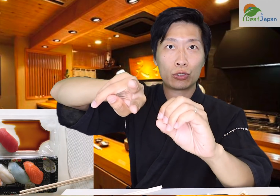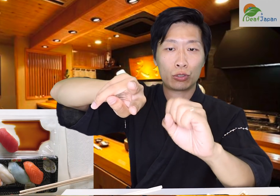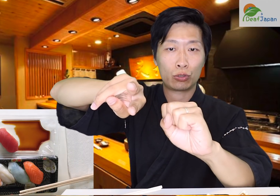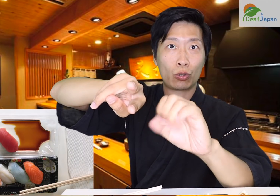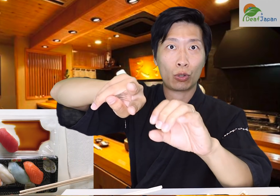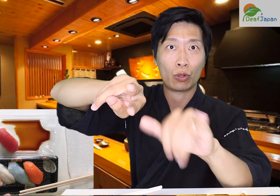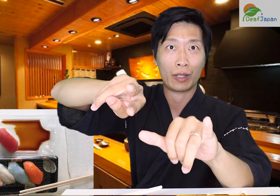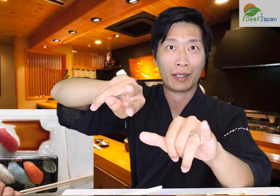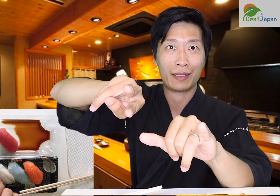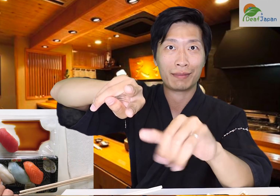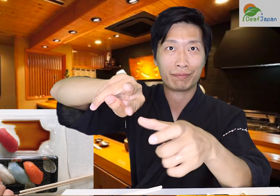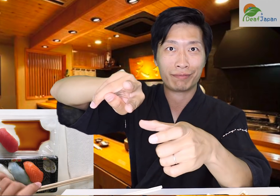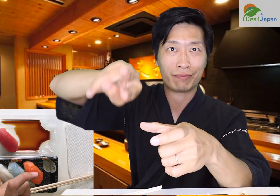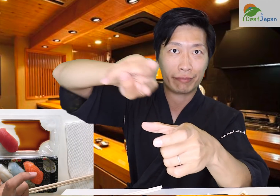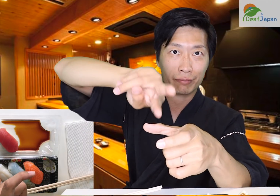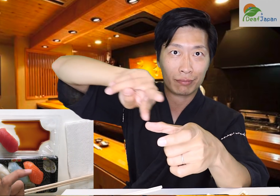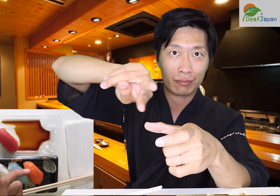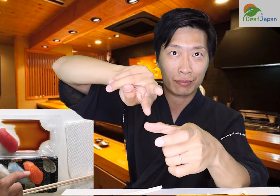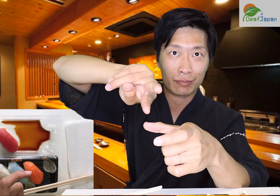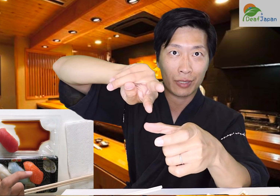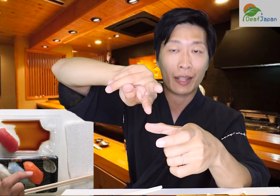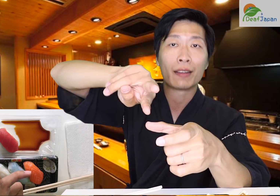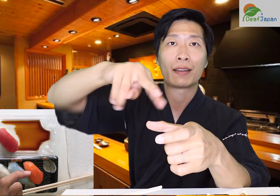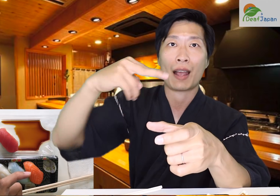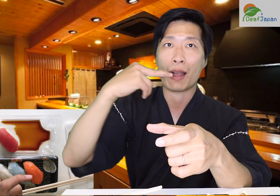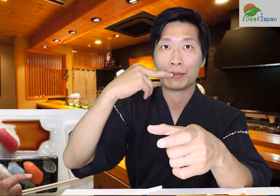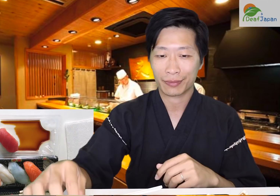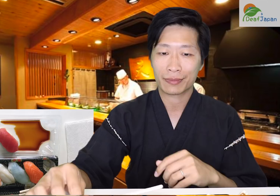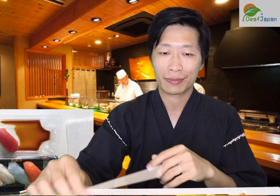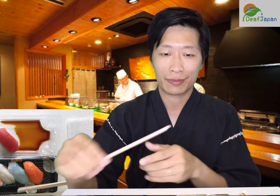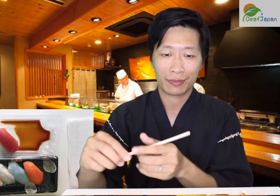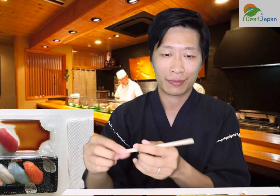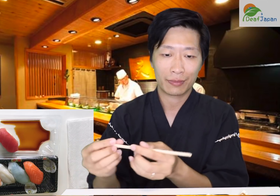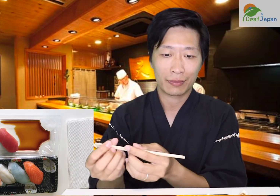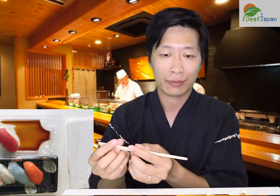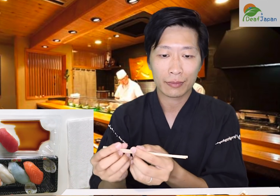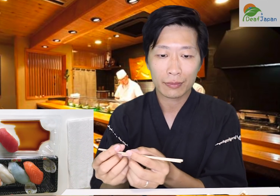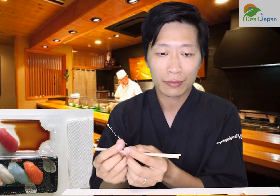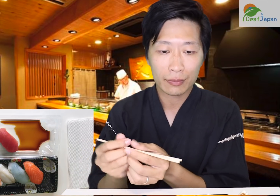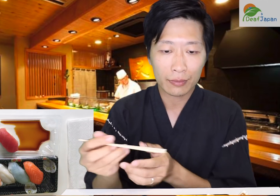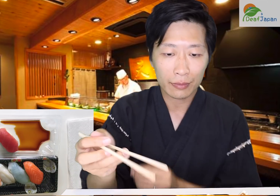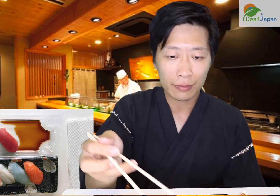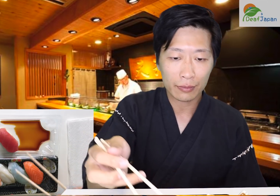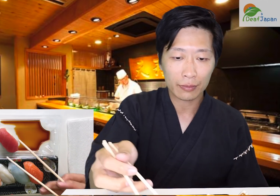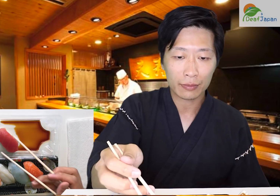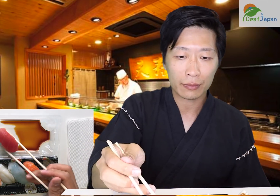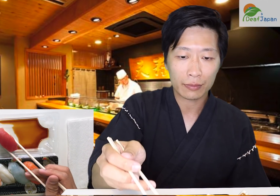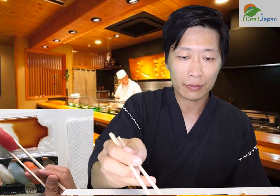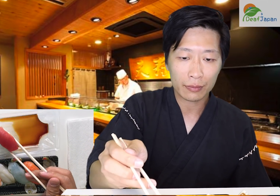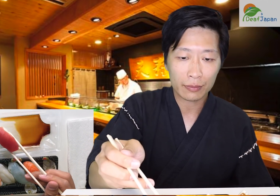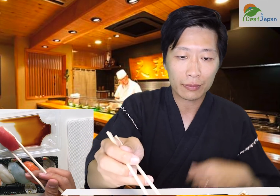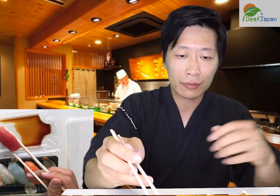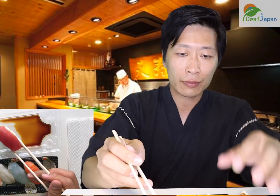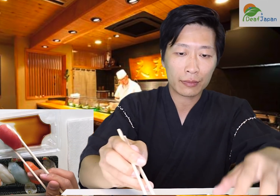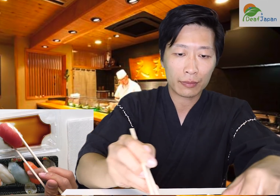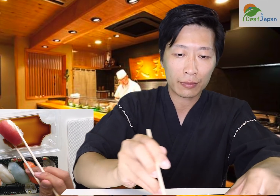und 'tunkst‘ es in die Soja-Soße, mit der Fisch-Seite zuerst.